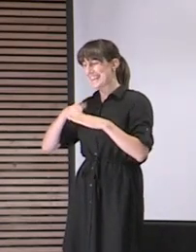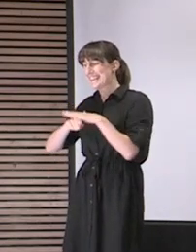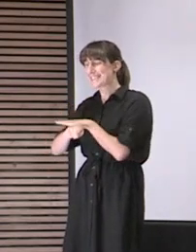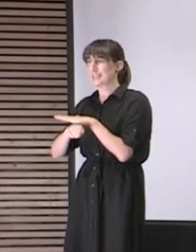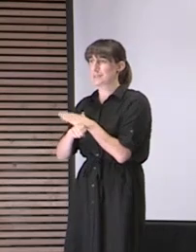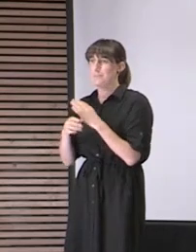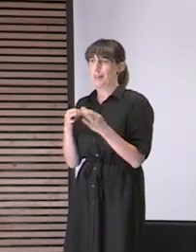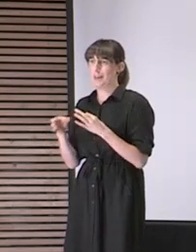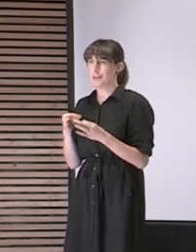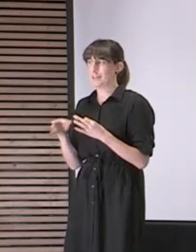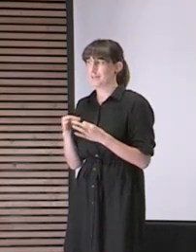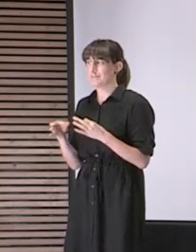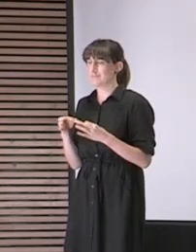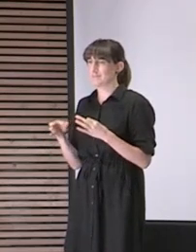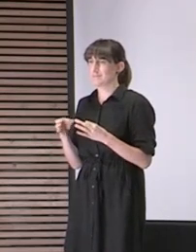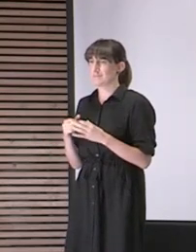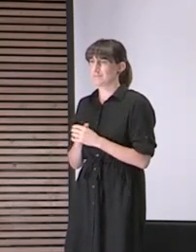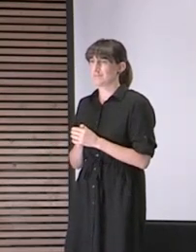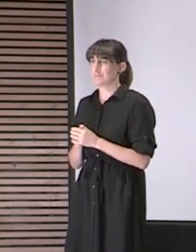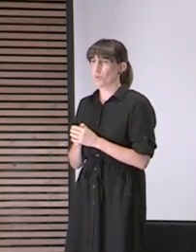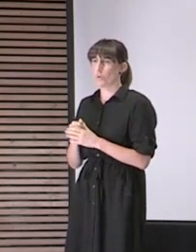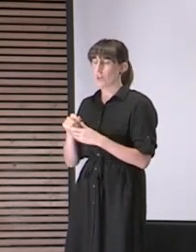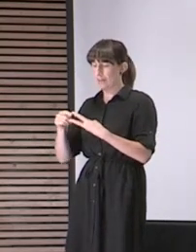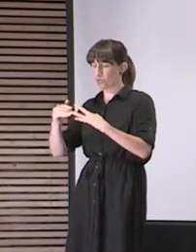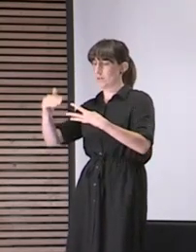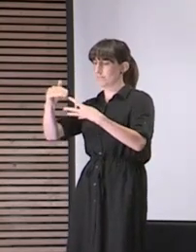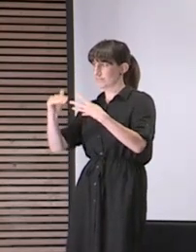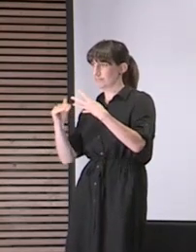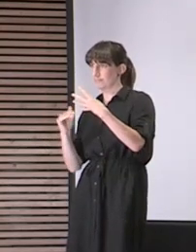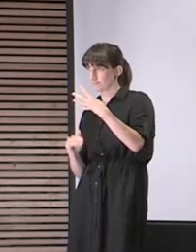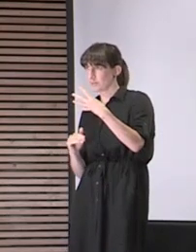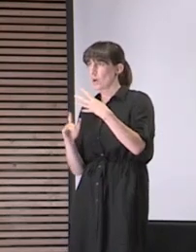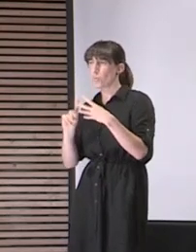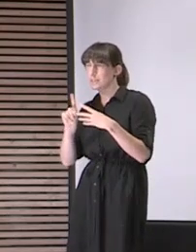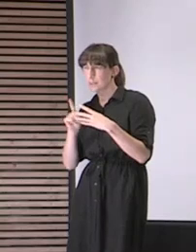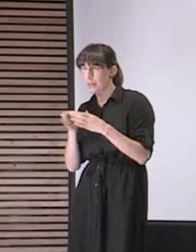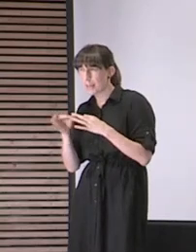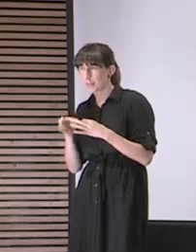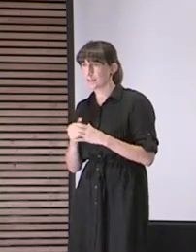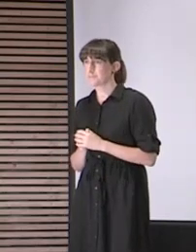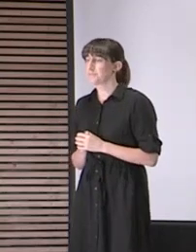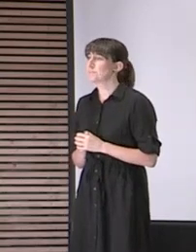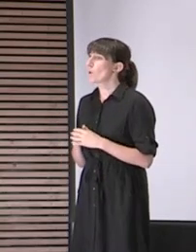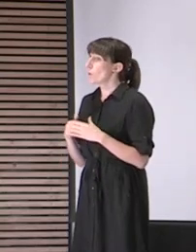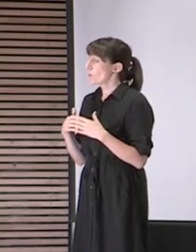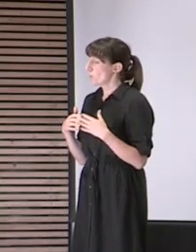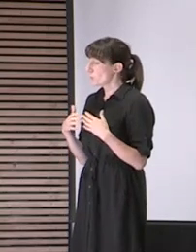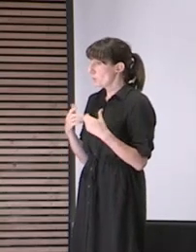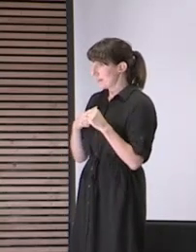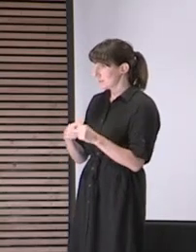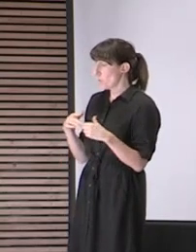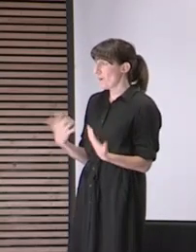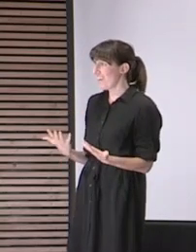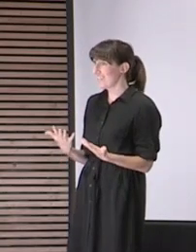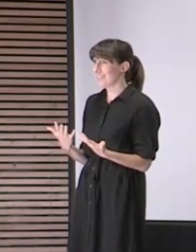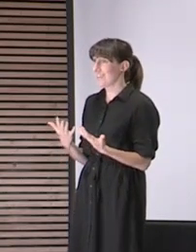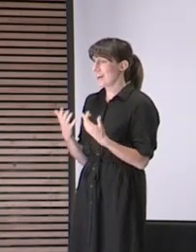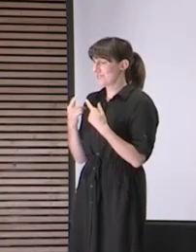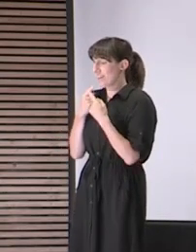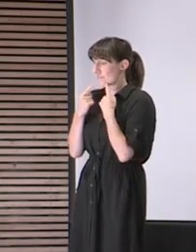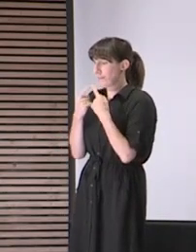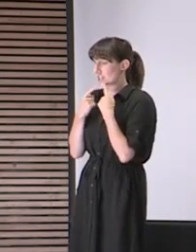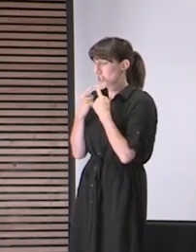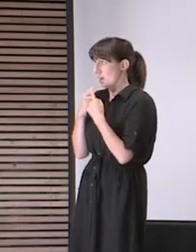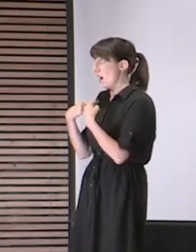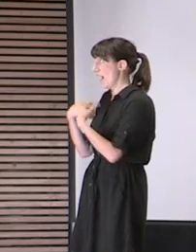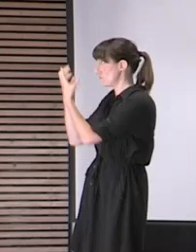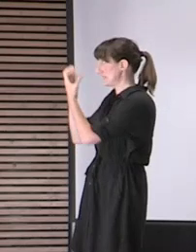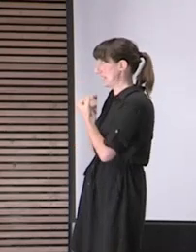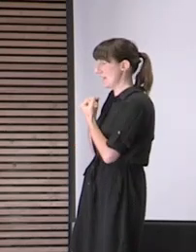incluido yo mismo, para